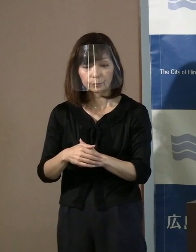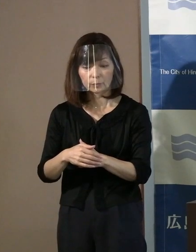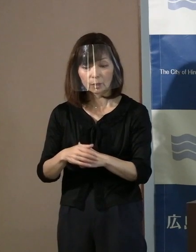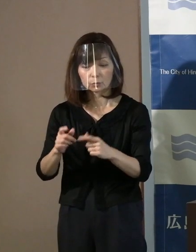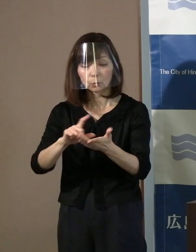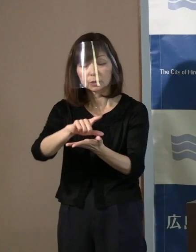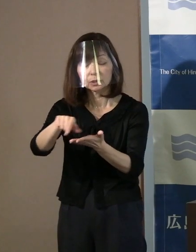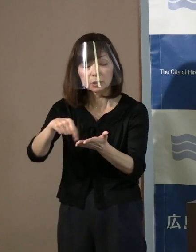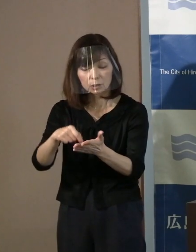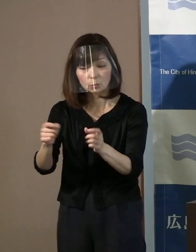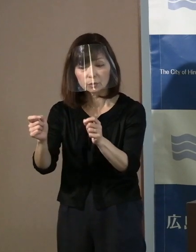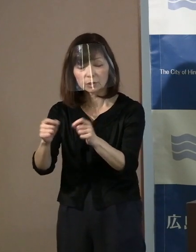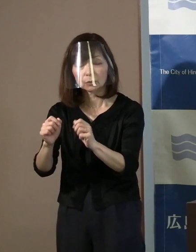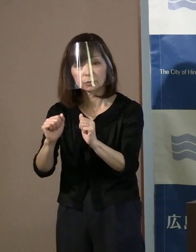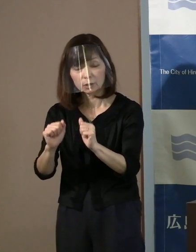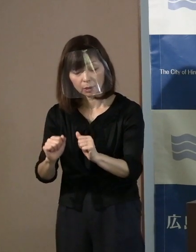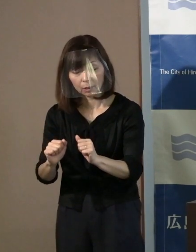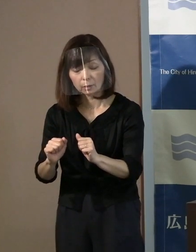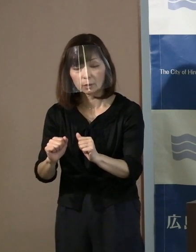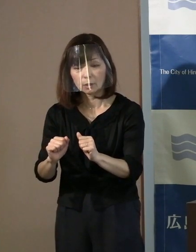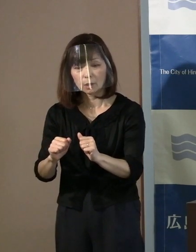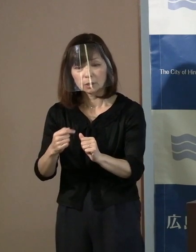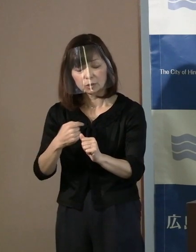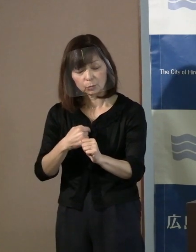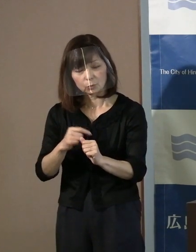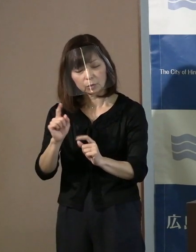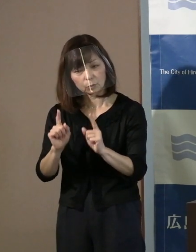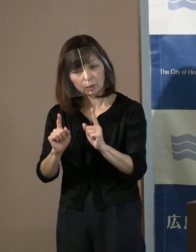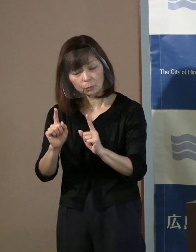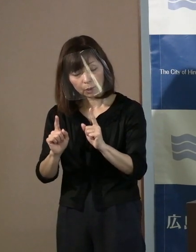っていうような方々は 間違いなくおられるはずなので､